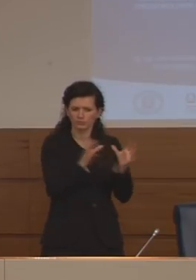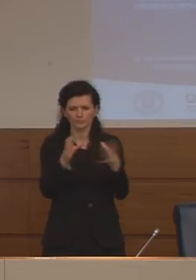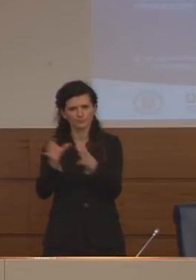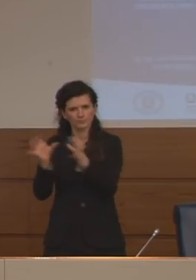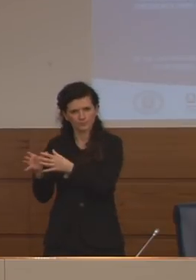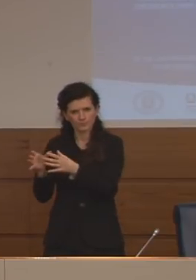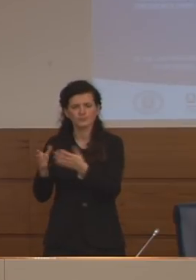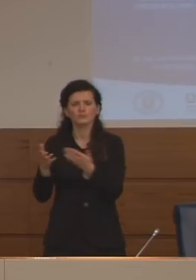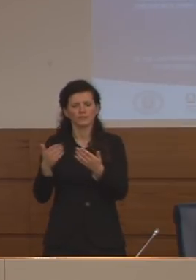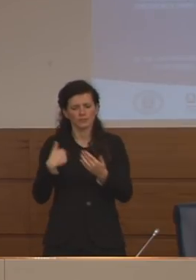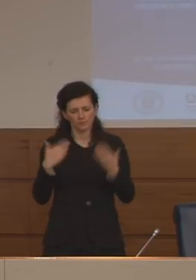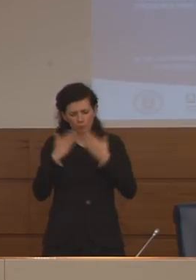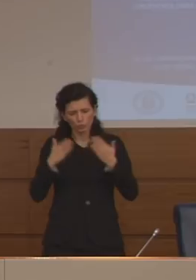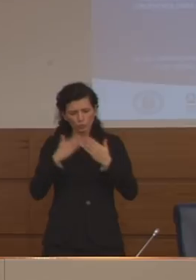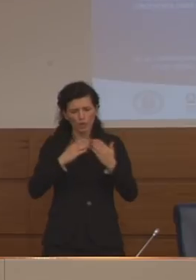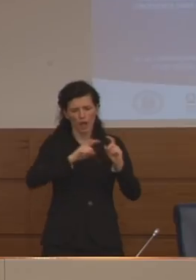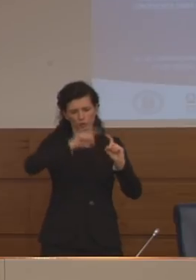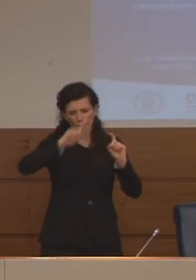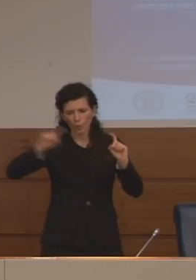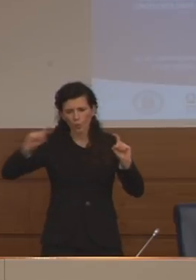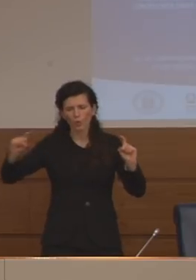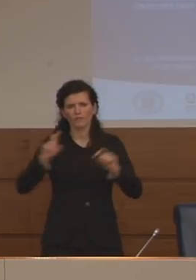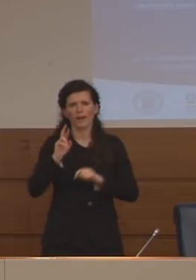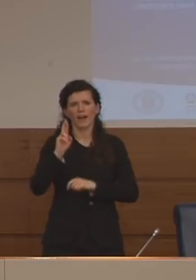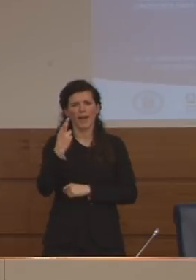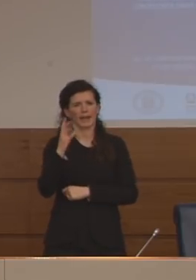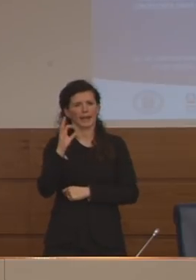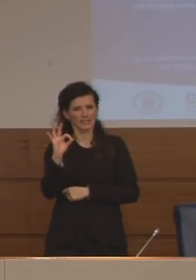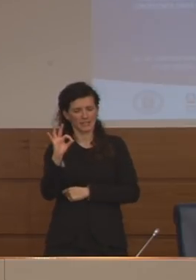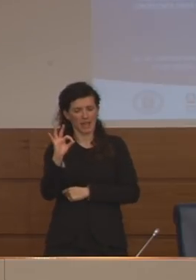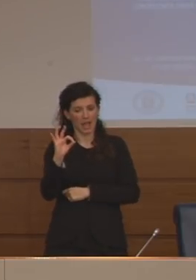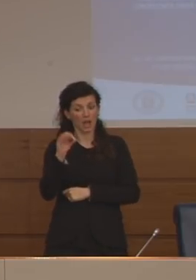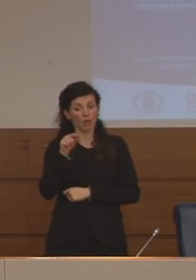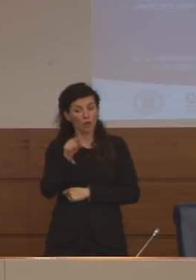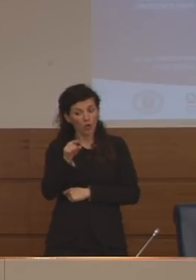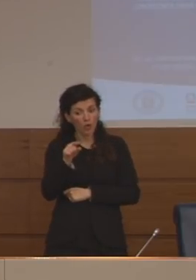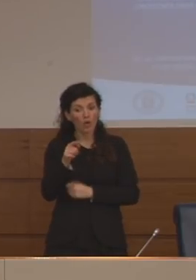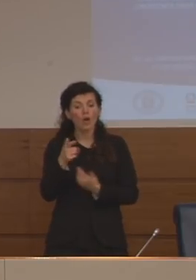spiegato R-0, che ci mostrano che il numero dei nuovi casi è in fase